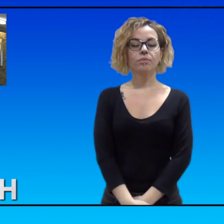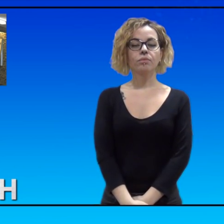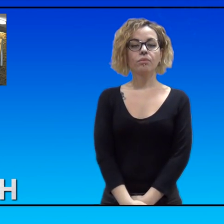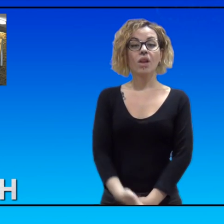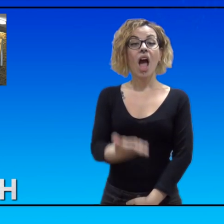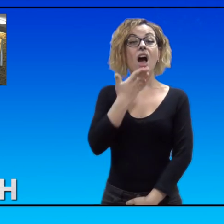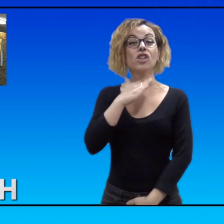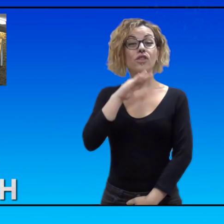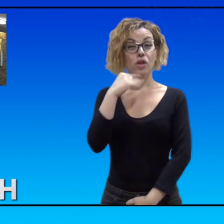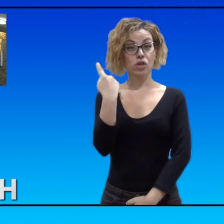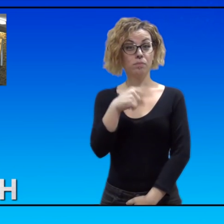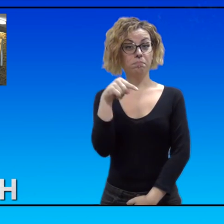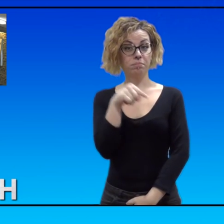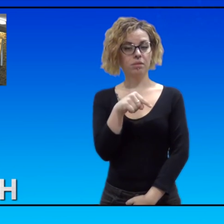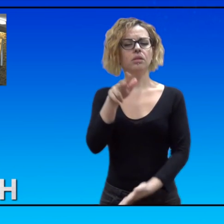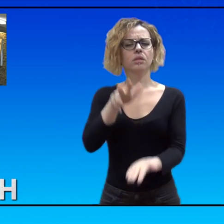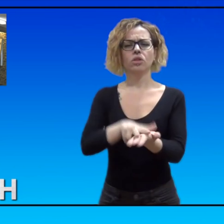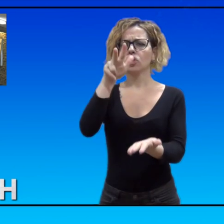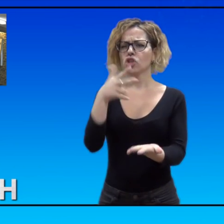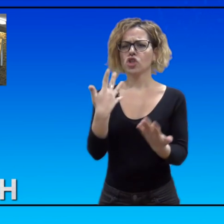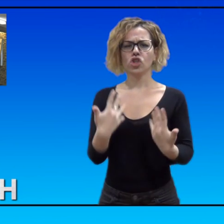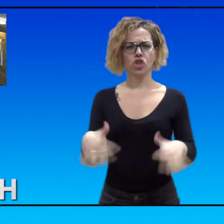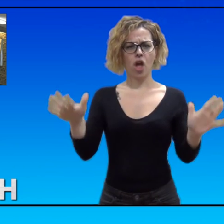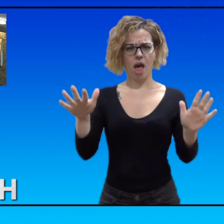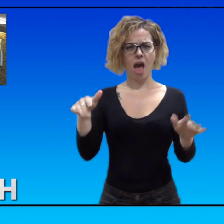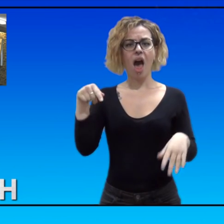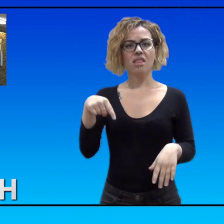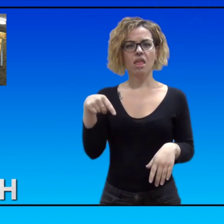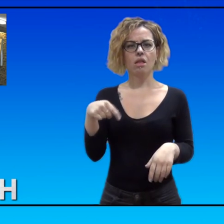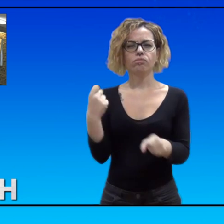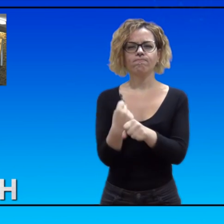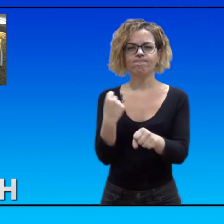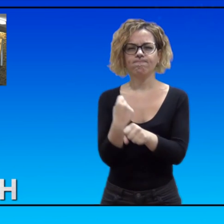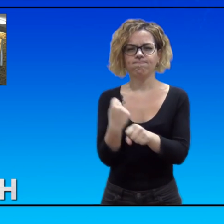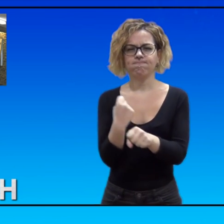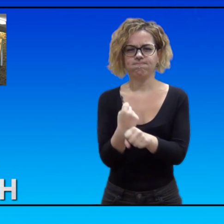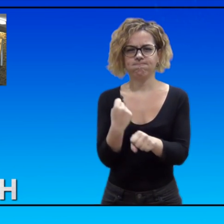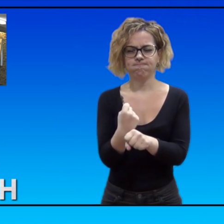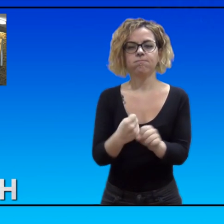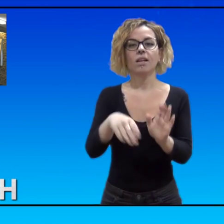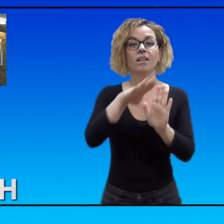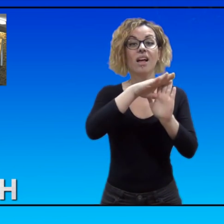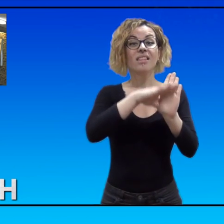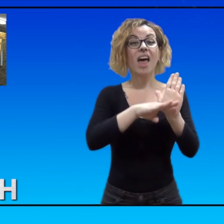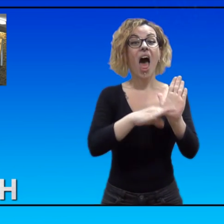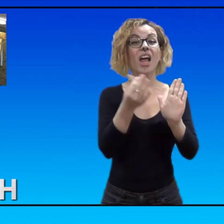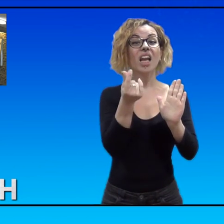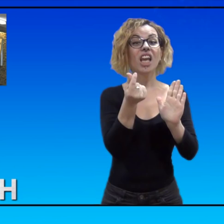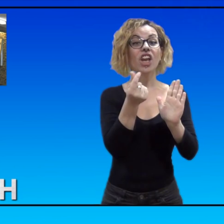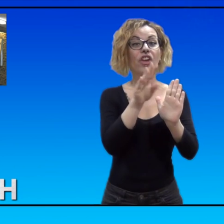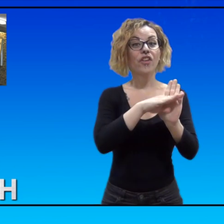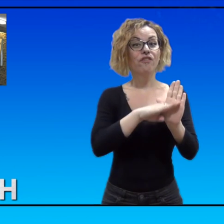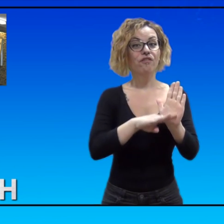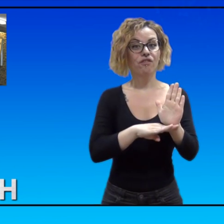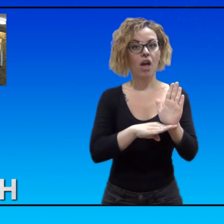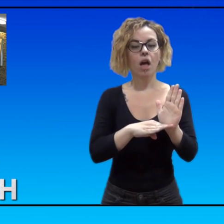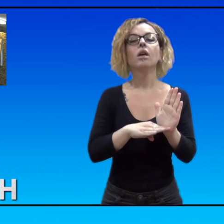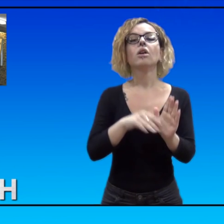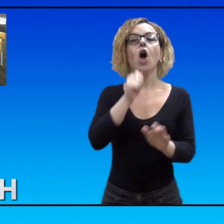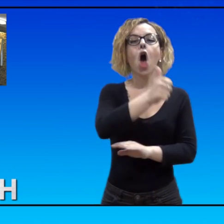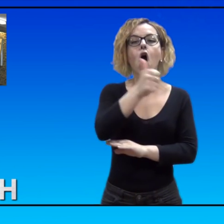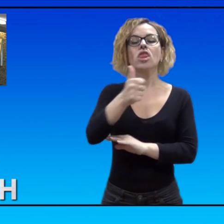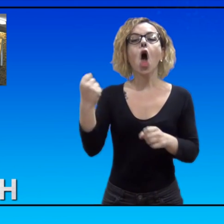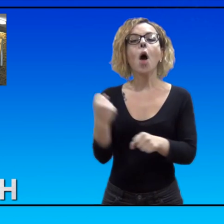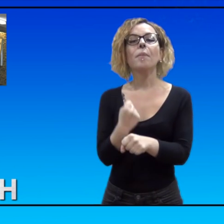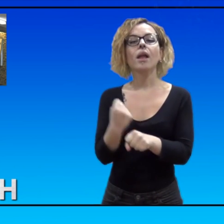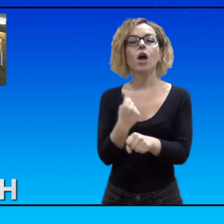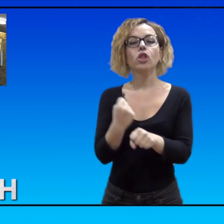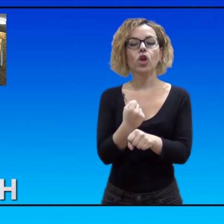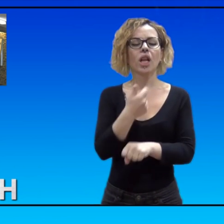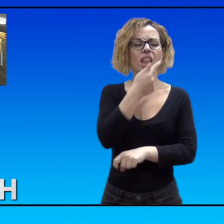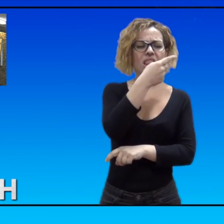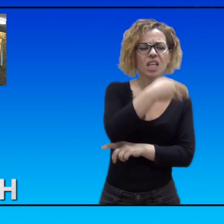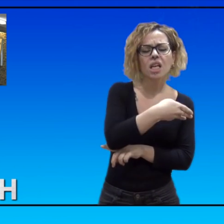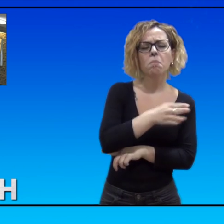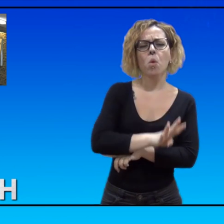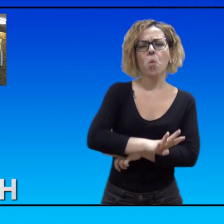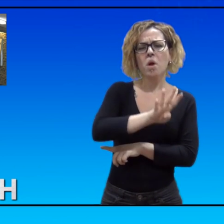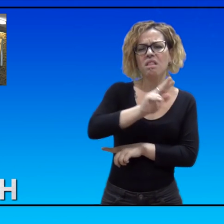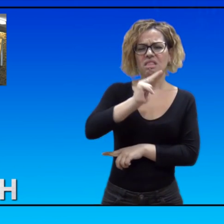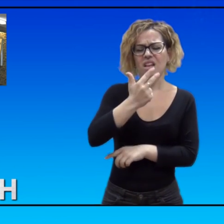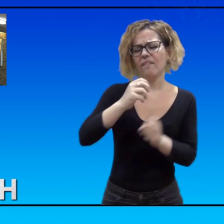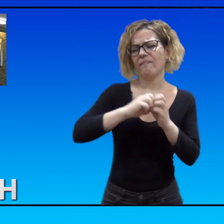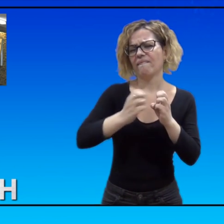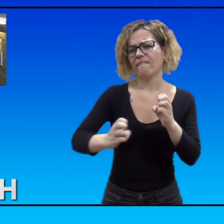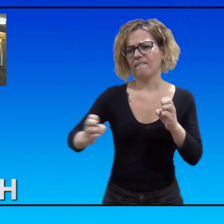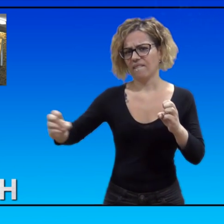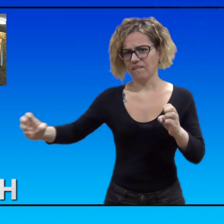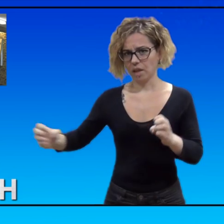Le agevolazioni sono già state approvate, ora si deciderà il tariffario con i vari operatori,